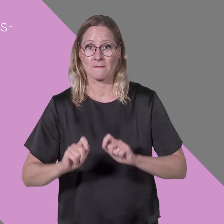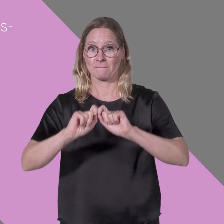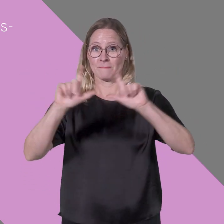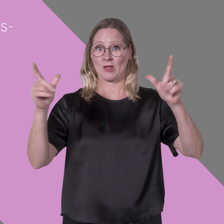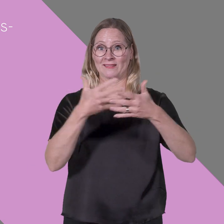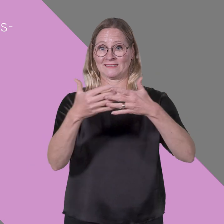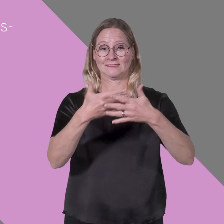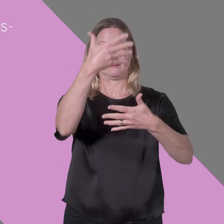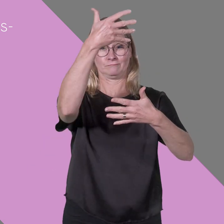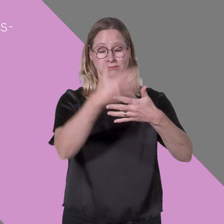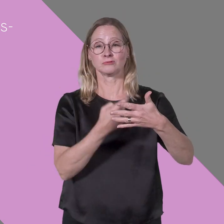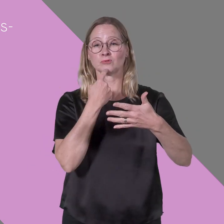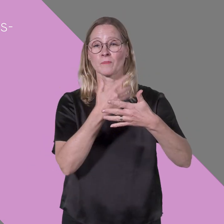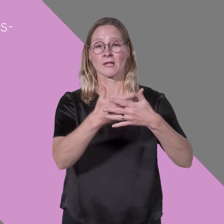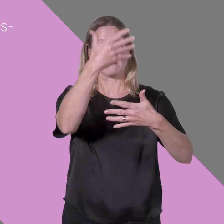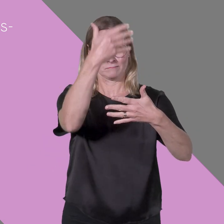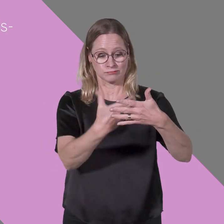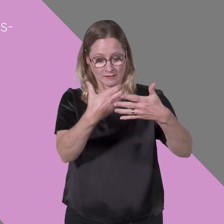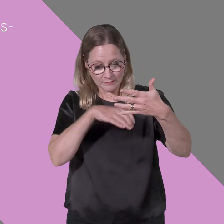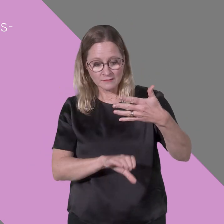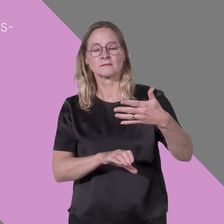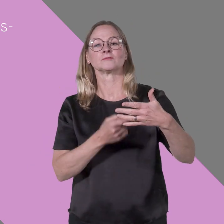Viittomakielinen video blogitekstin sisällöstä löytyy sekä -